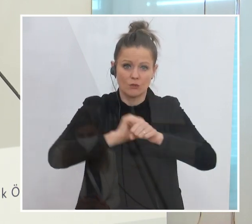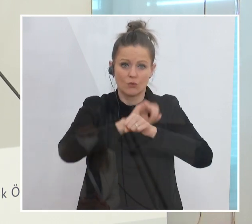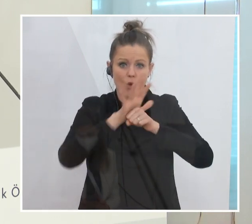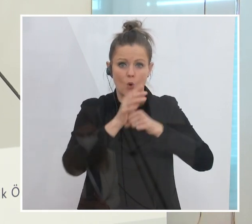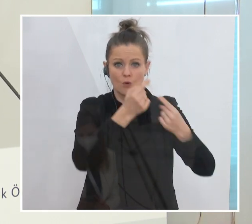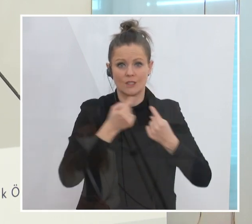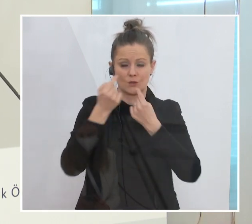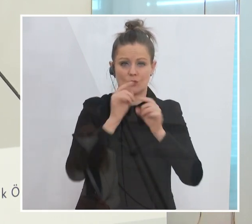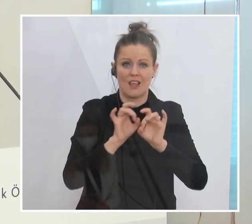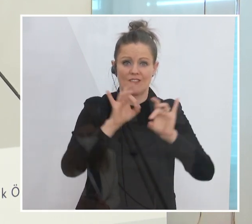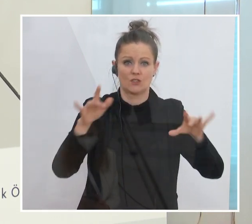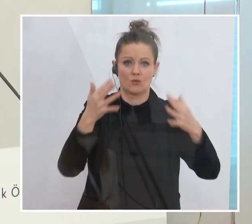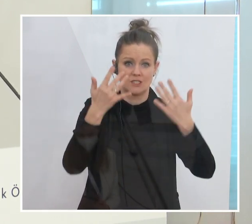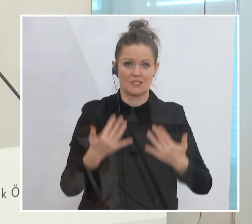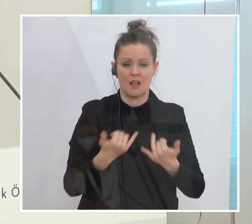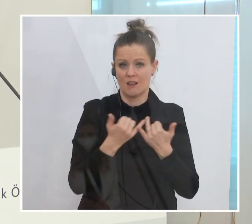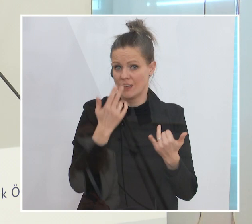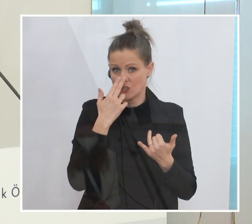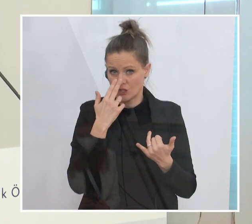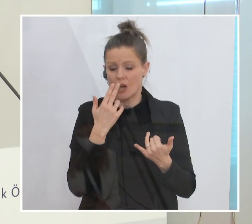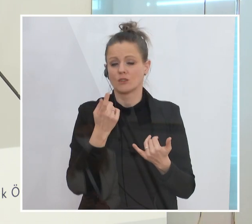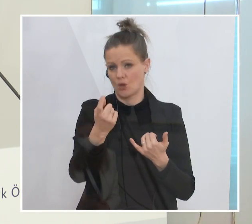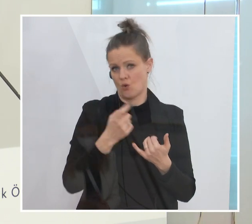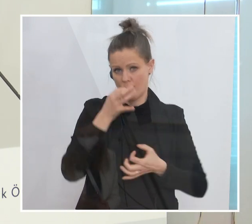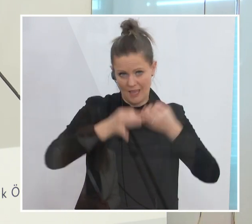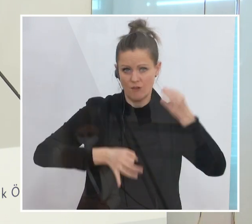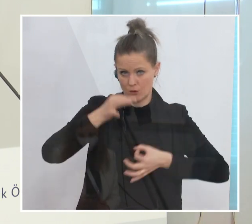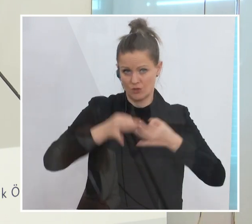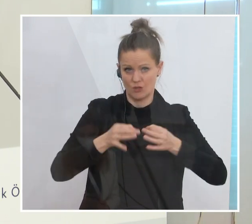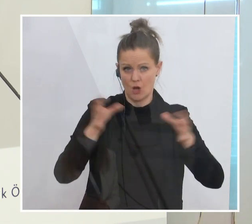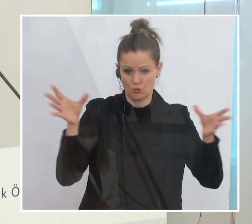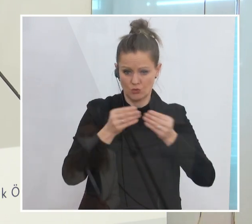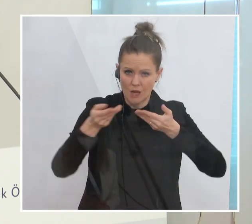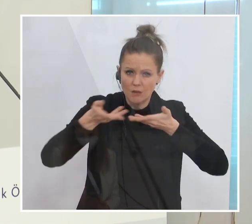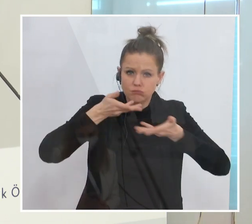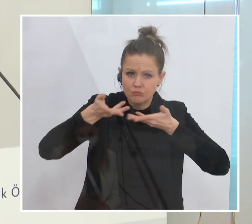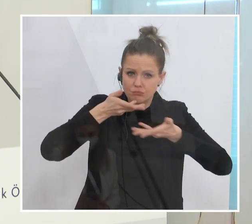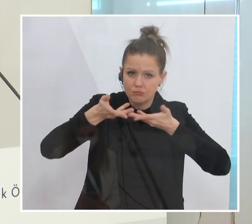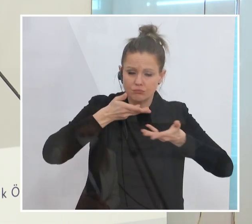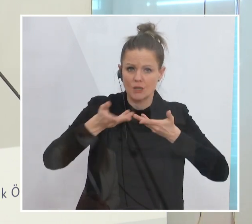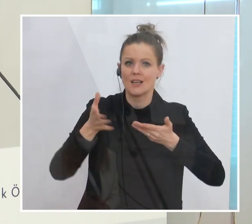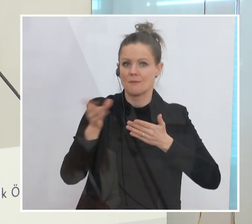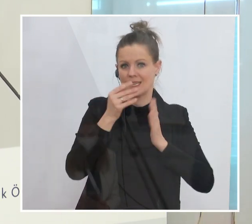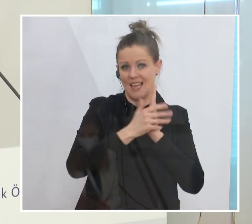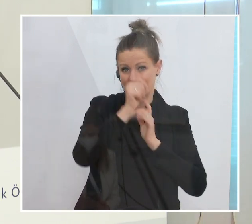und der Infektionszahlenentwicklung geben und gemeinsame Beratungen mit Experten, Expertinnen